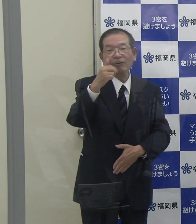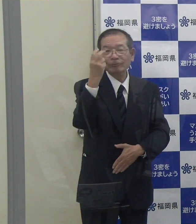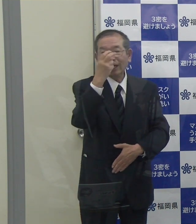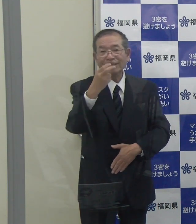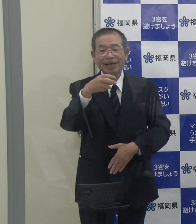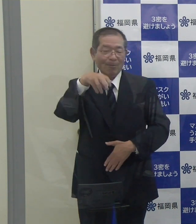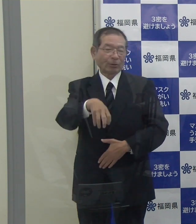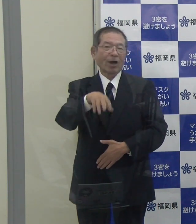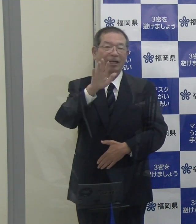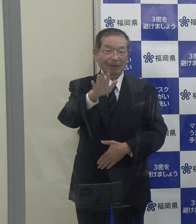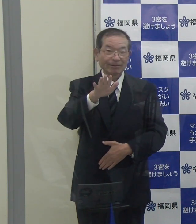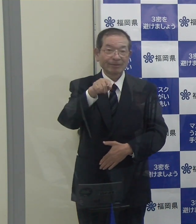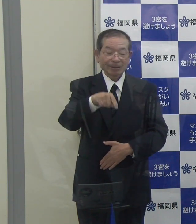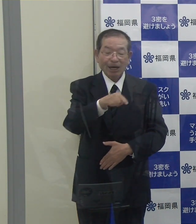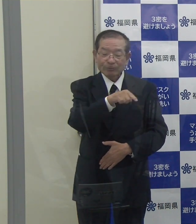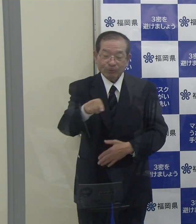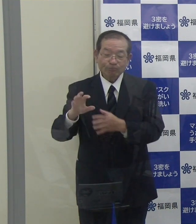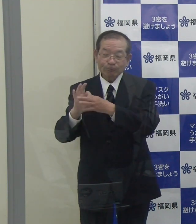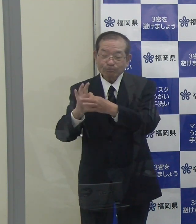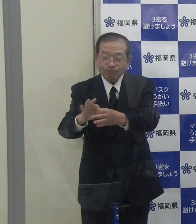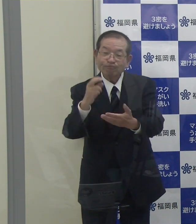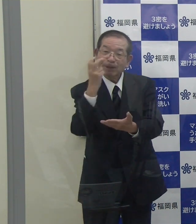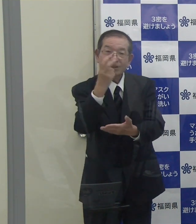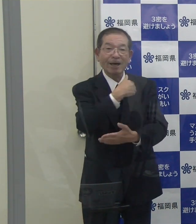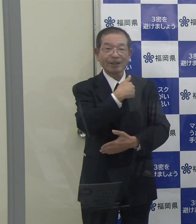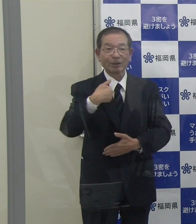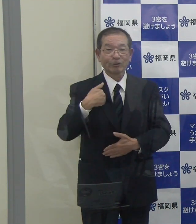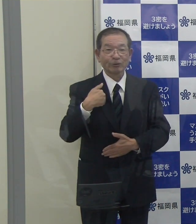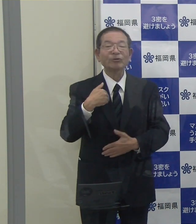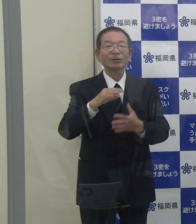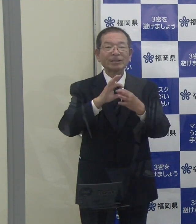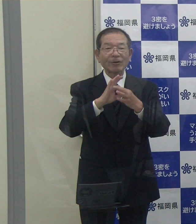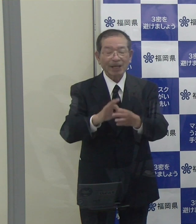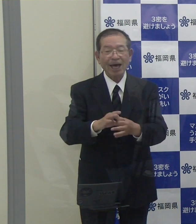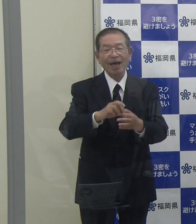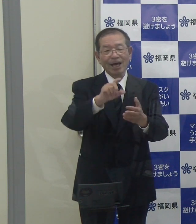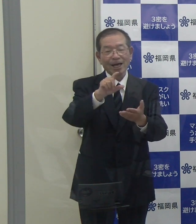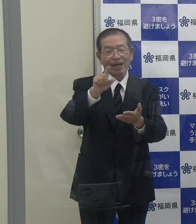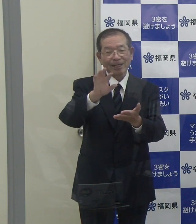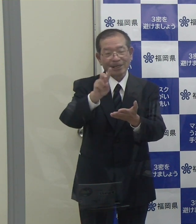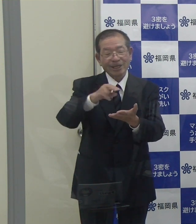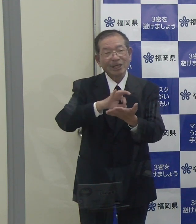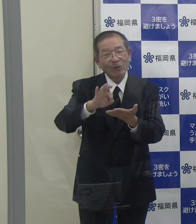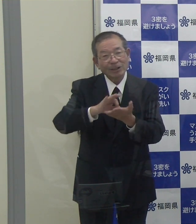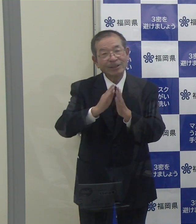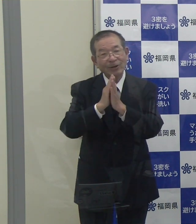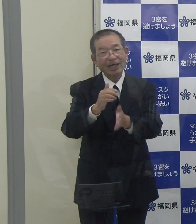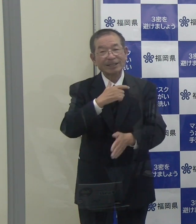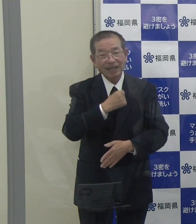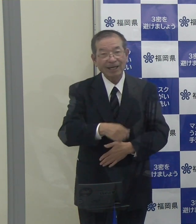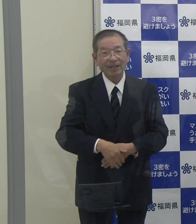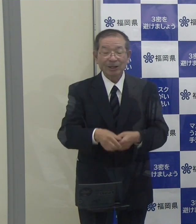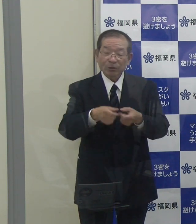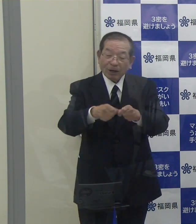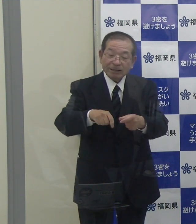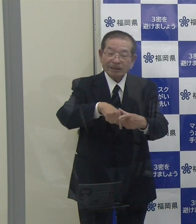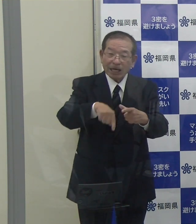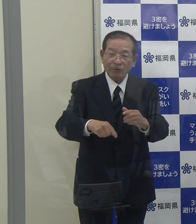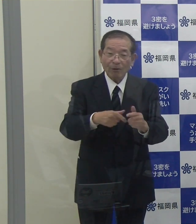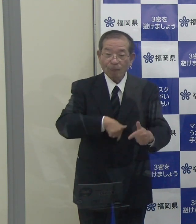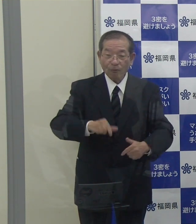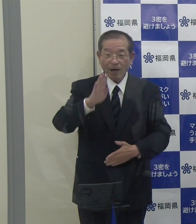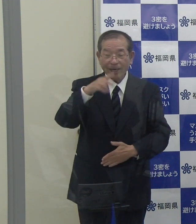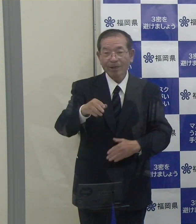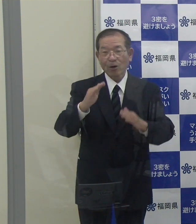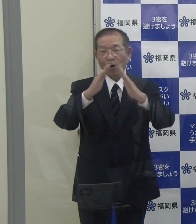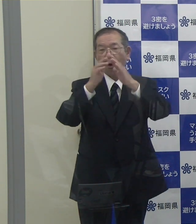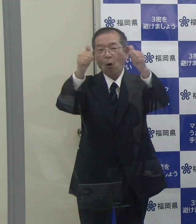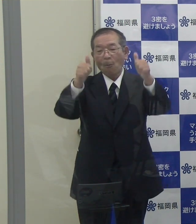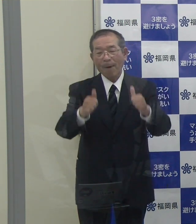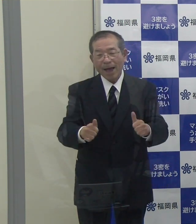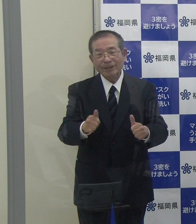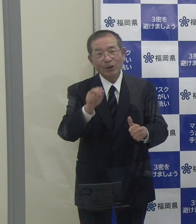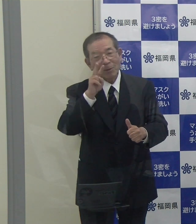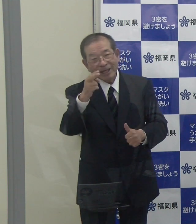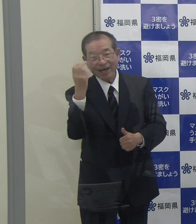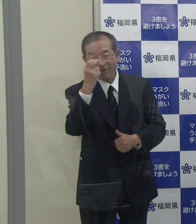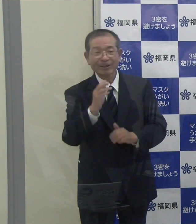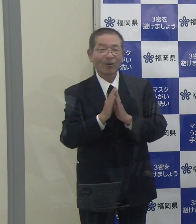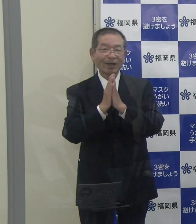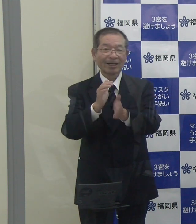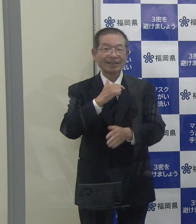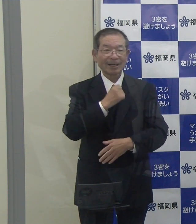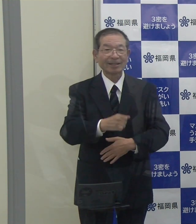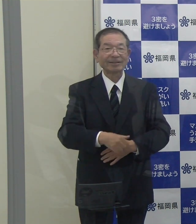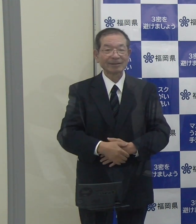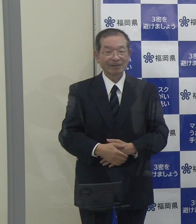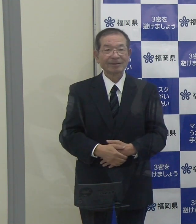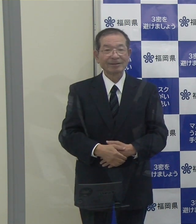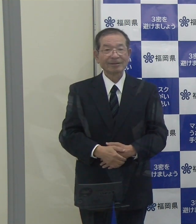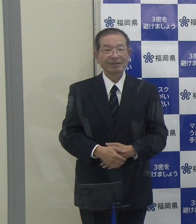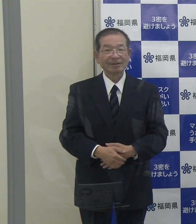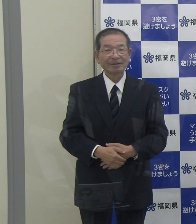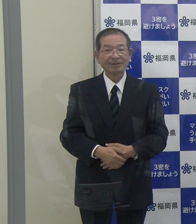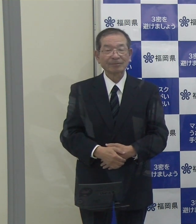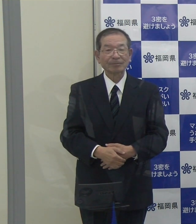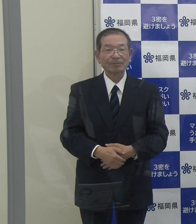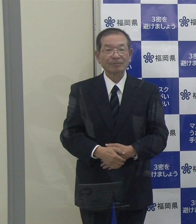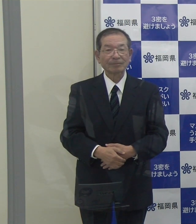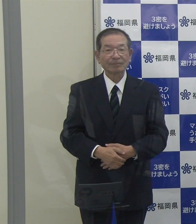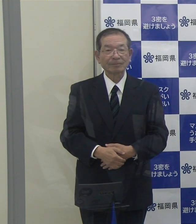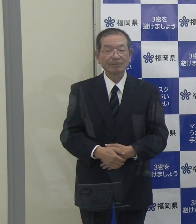ここでも引き続き検査を実施しますのでご利用ください。詳しくは県のホームページでご確認をお願いします。